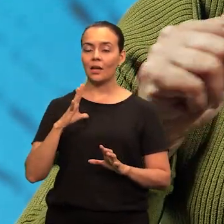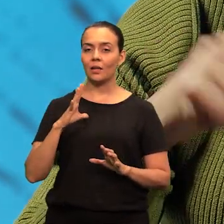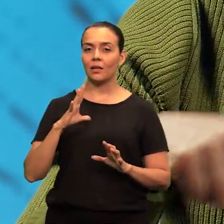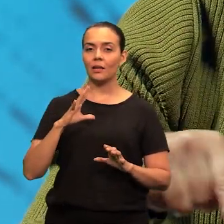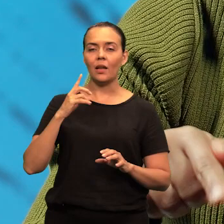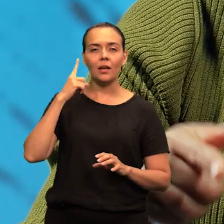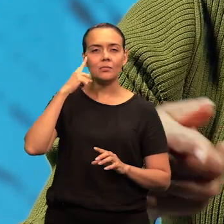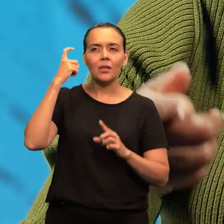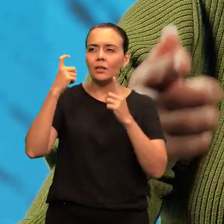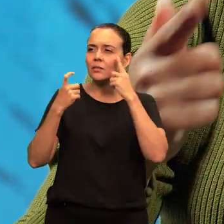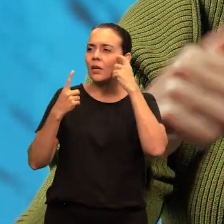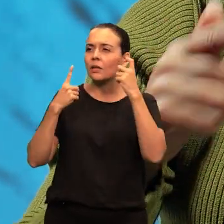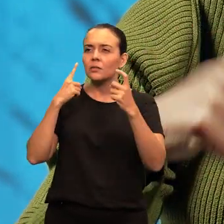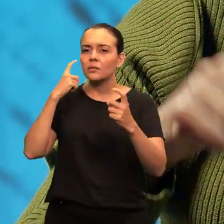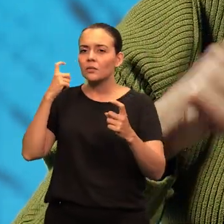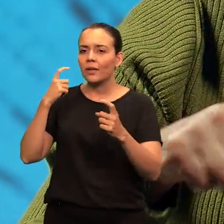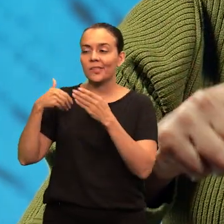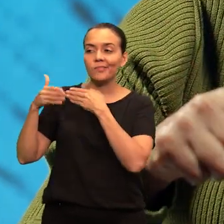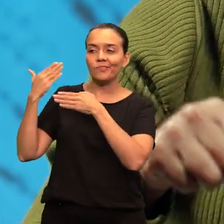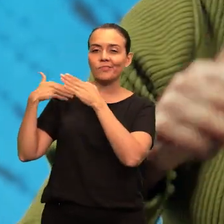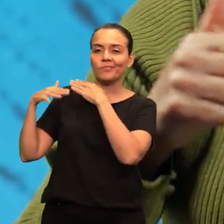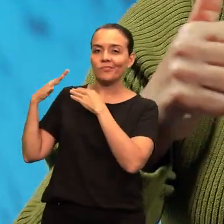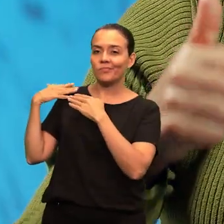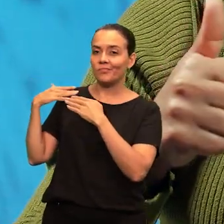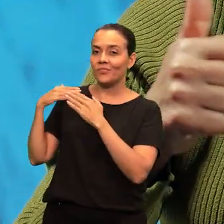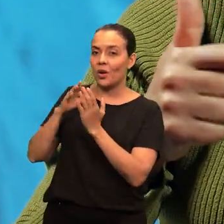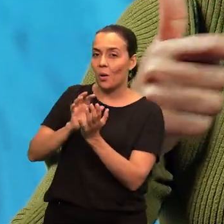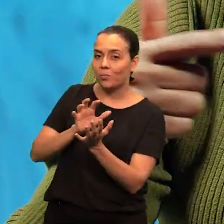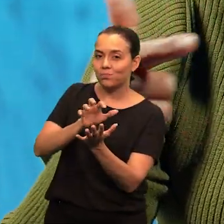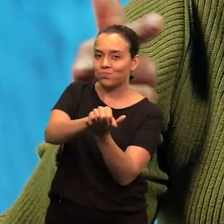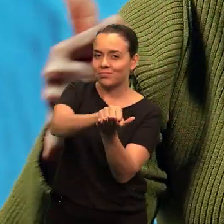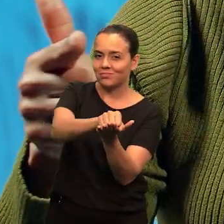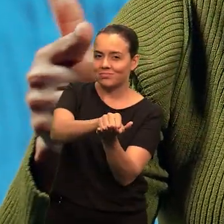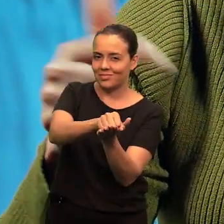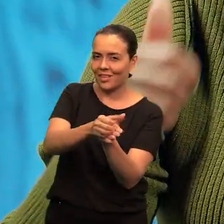nas bases coloniais, que é cis heteronormativa,